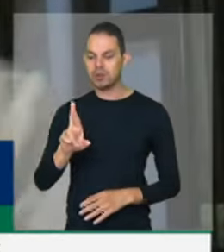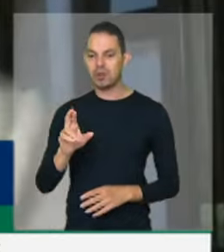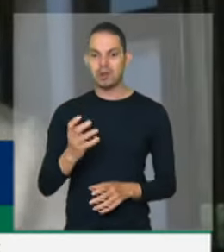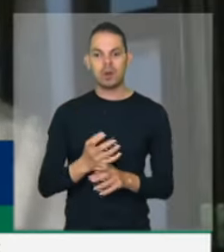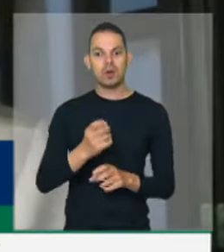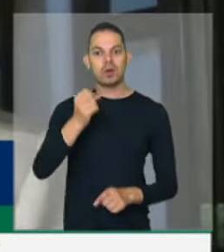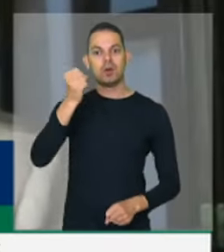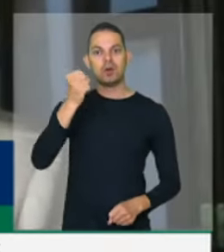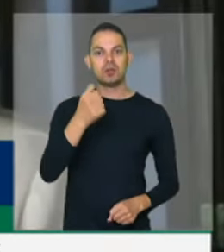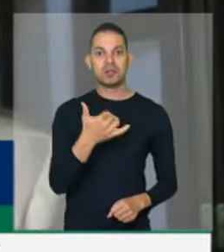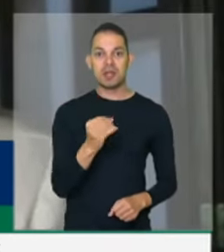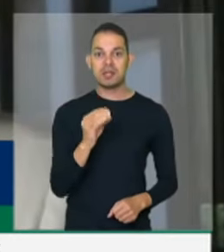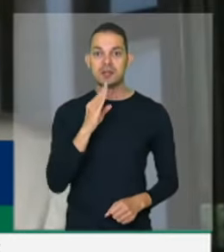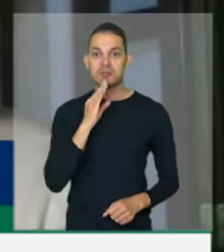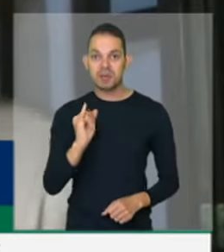RENDA DE 2 BI, PARA 13 BI, PARA ENFRENTAR A CRISE, É